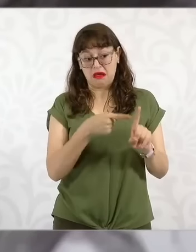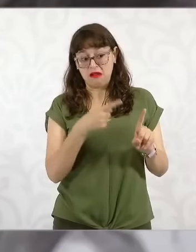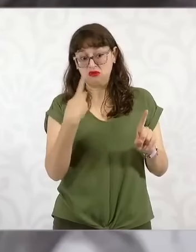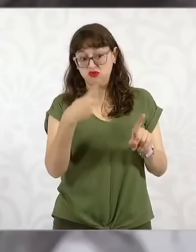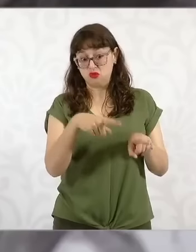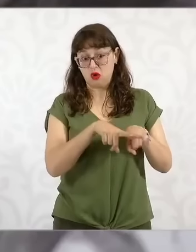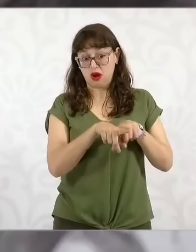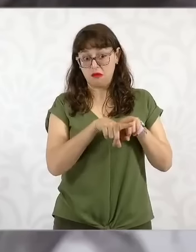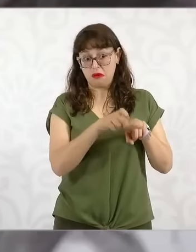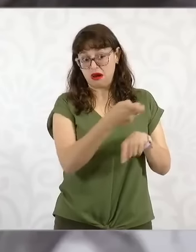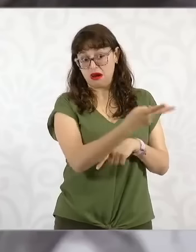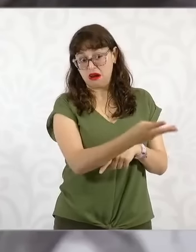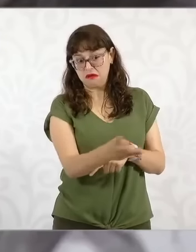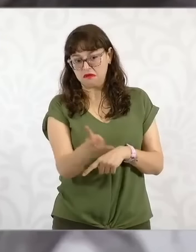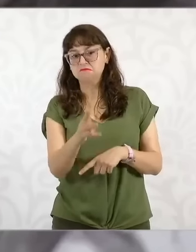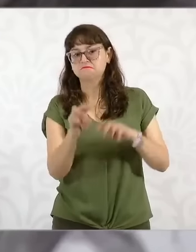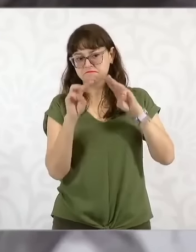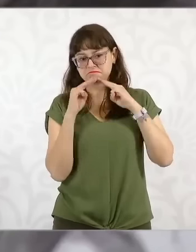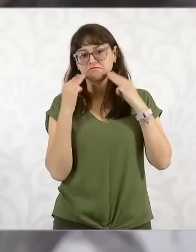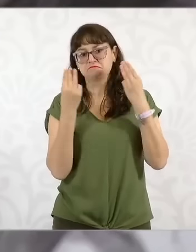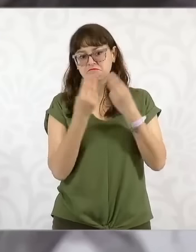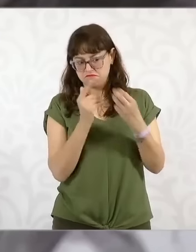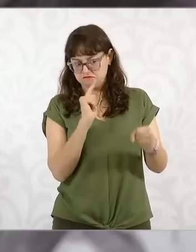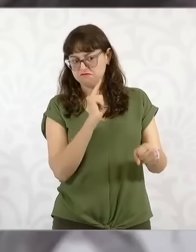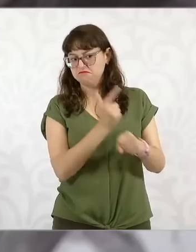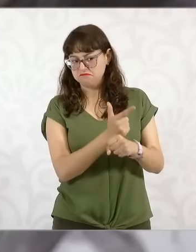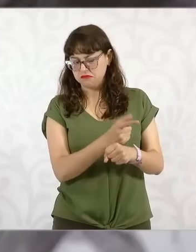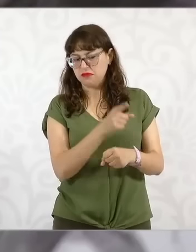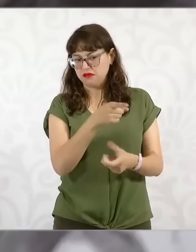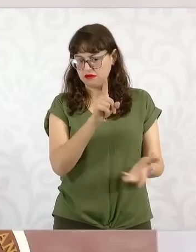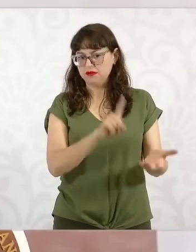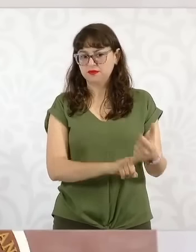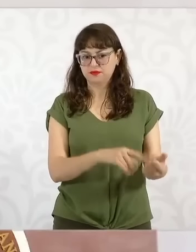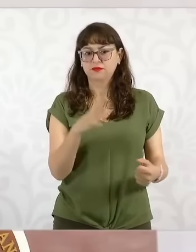organización criminal, relacionados con actos violentos para proteger los intereses del grupo